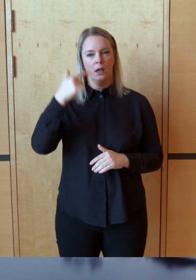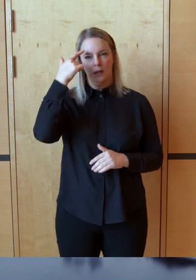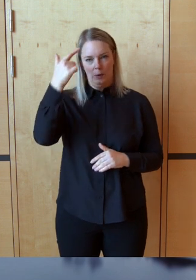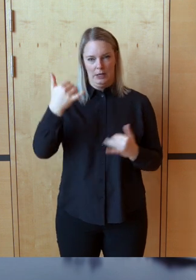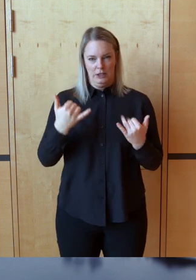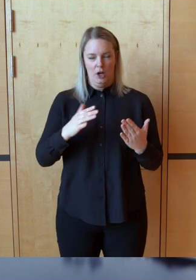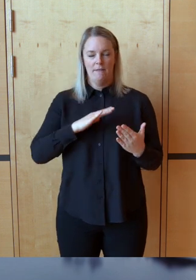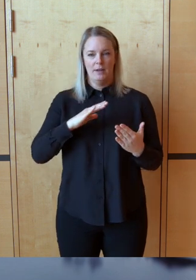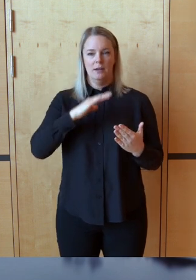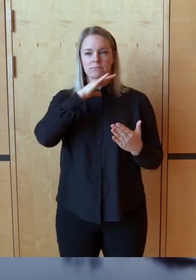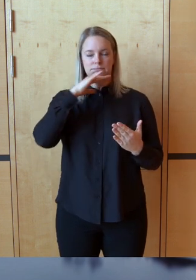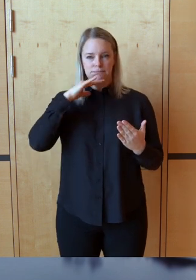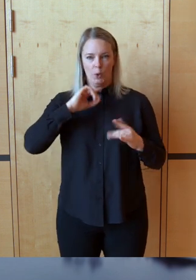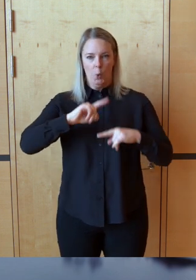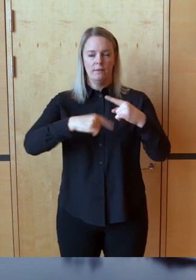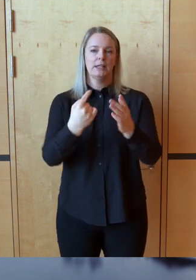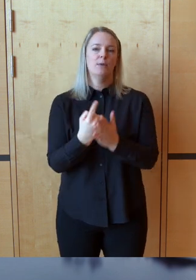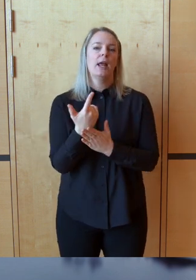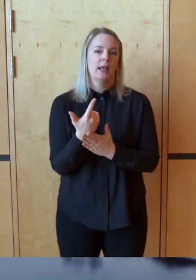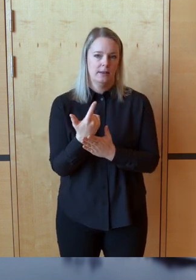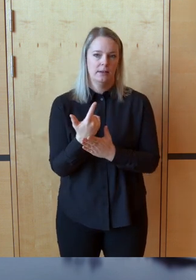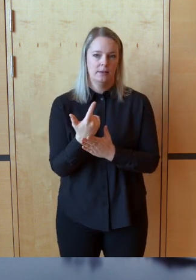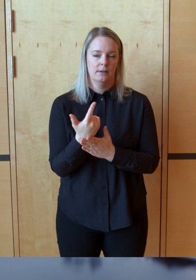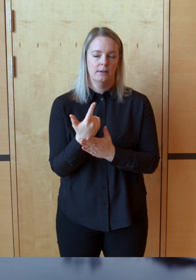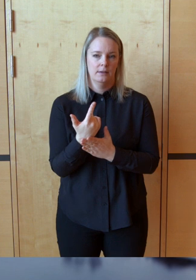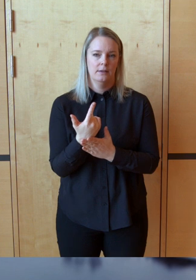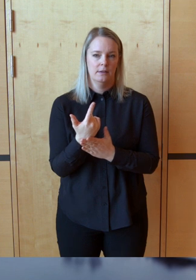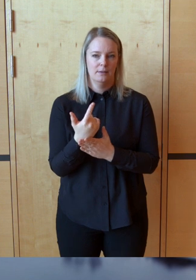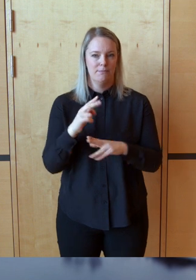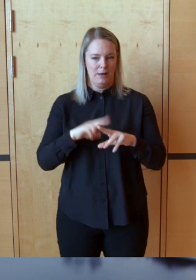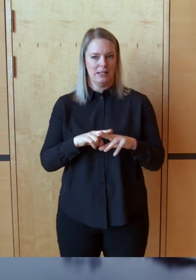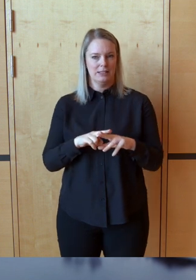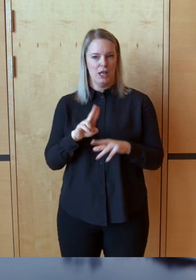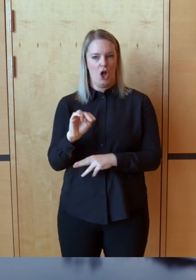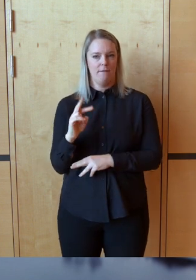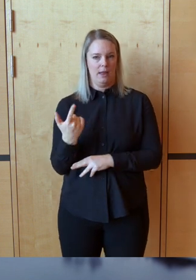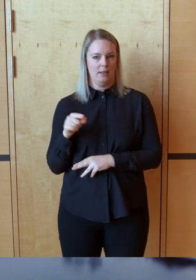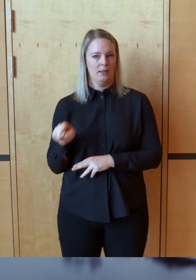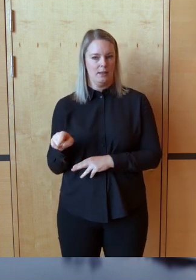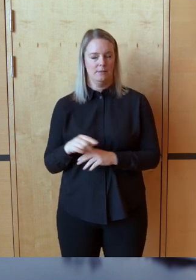Utvecklingsmöjligheter också i Östra Navet Bara